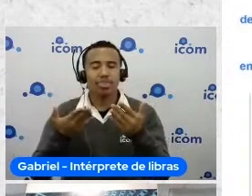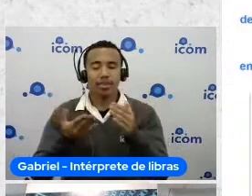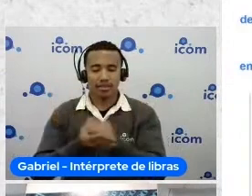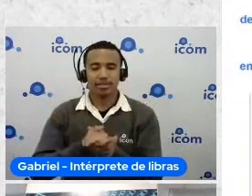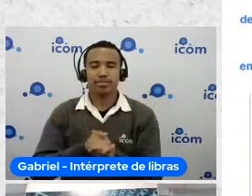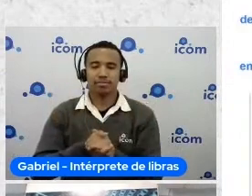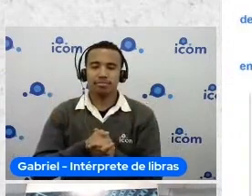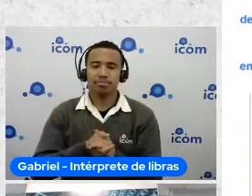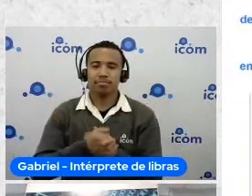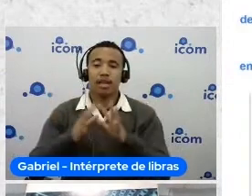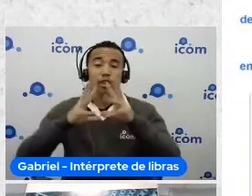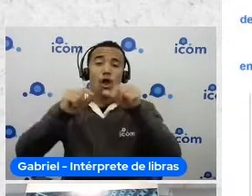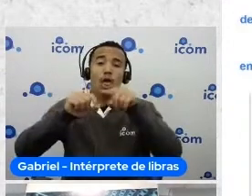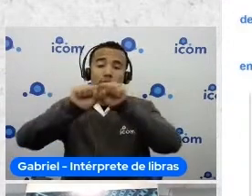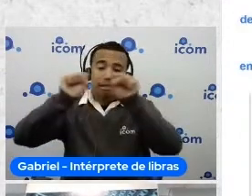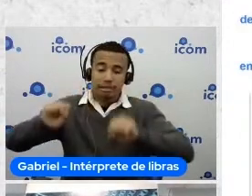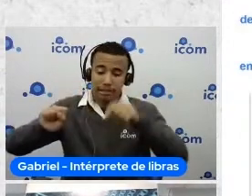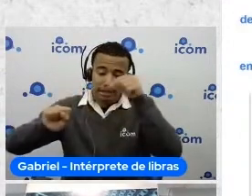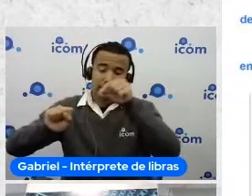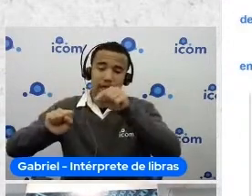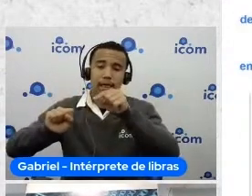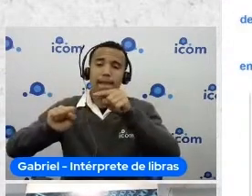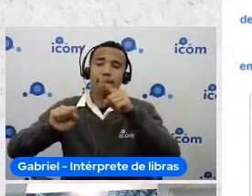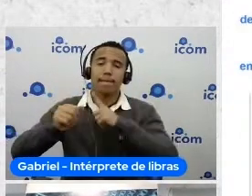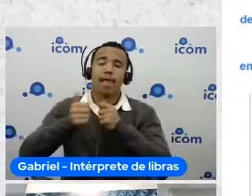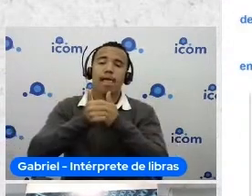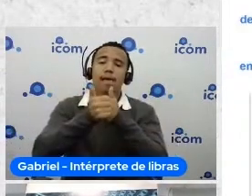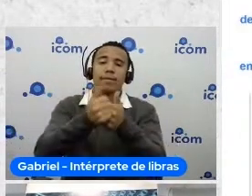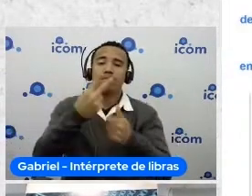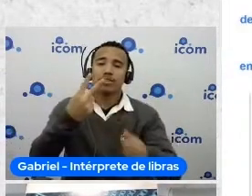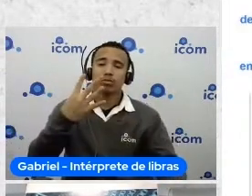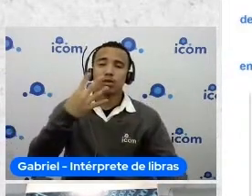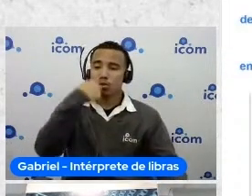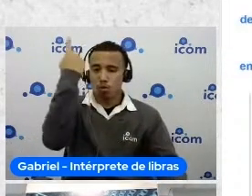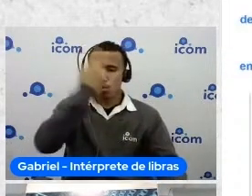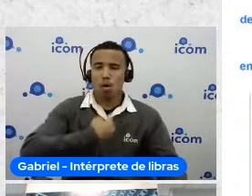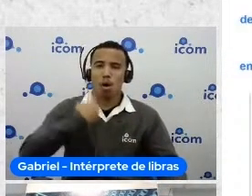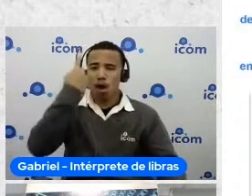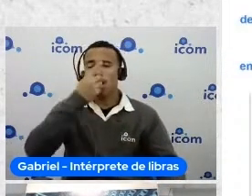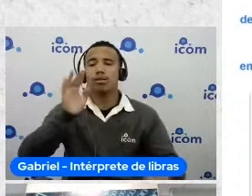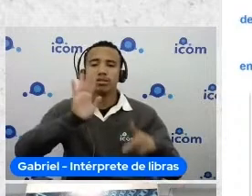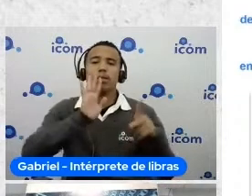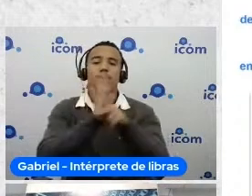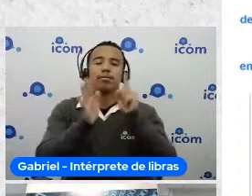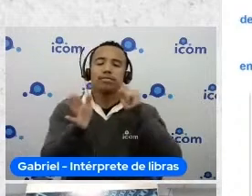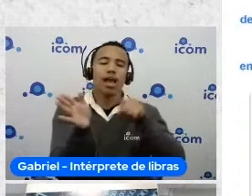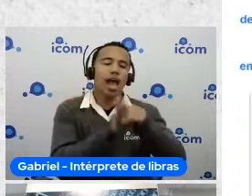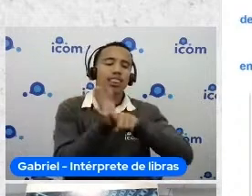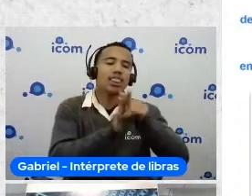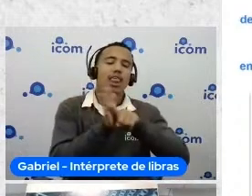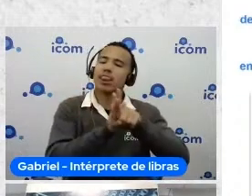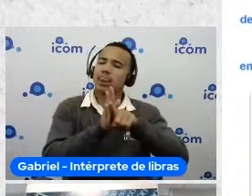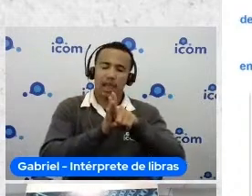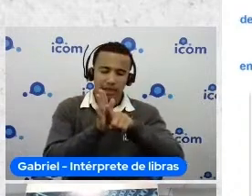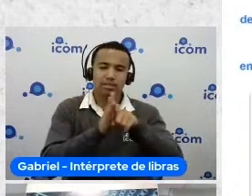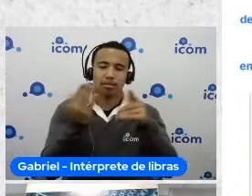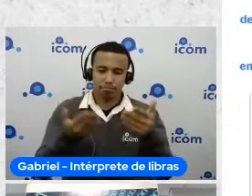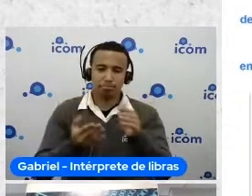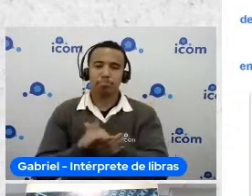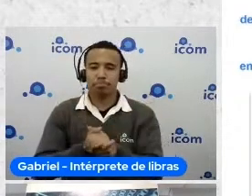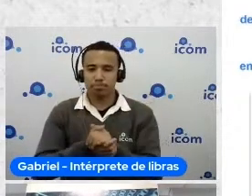Todo esse sistema é acompanhado 24 horas por dia pelos nossos analistas de turno, e com todos esses